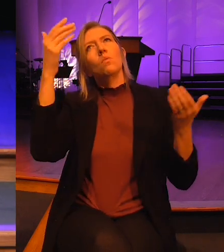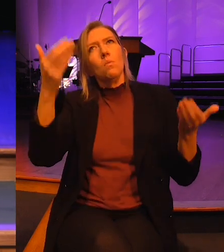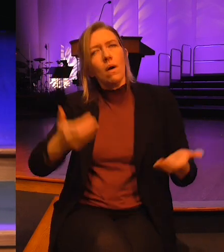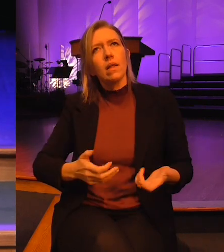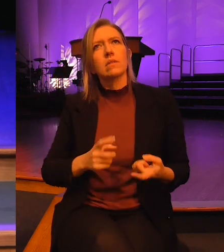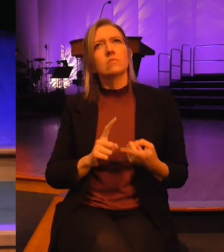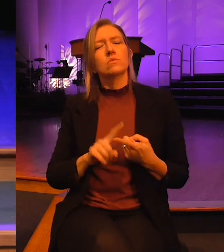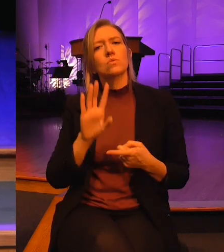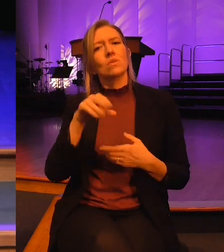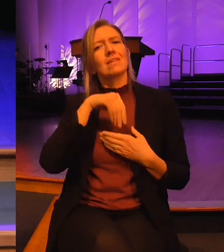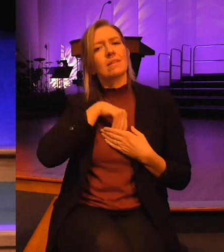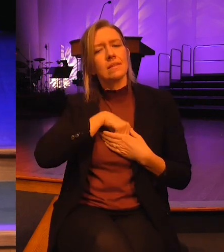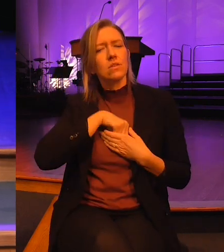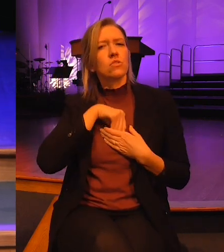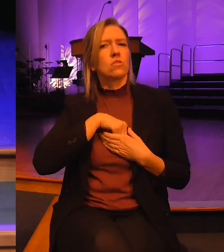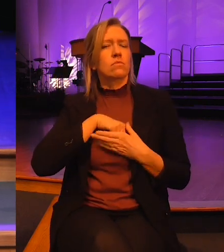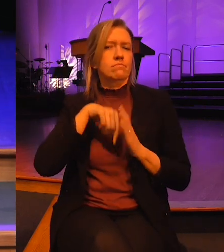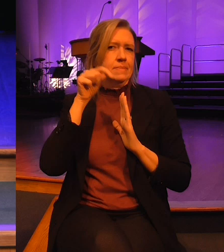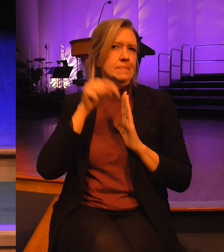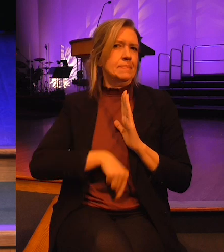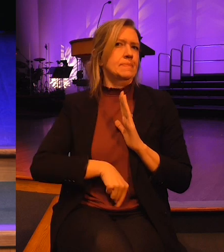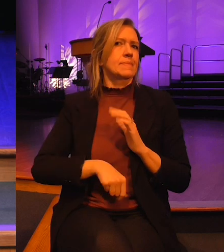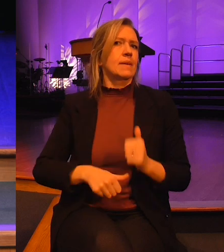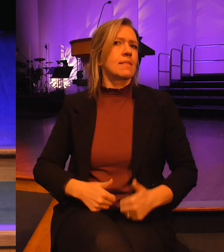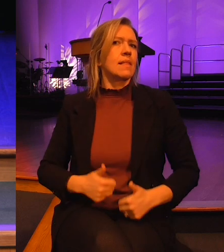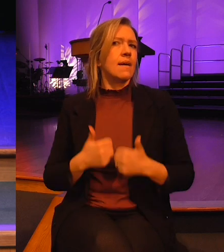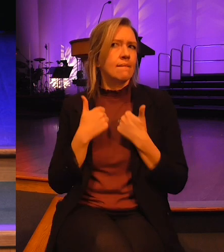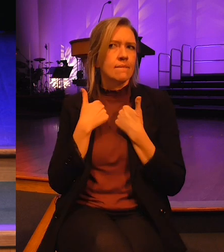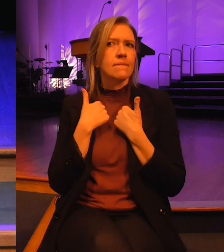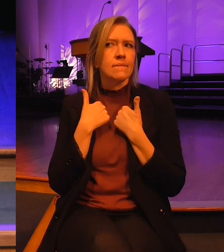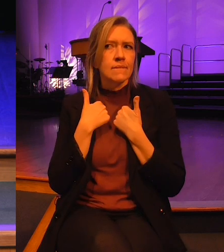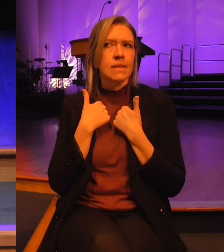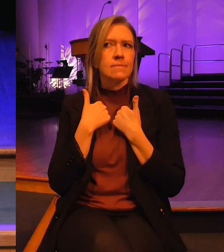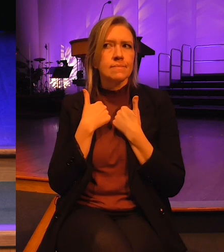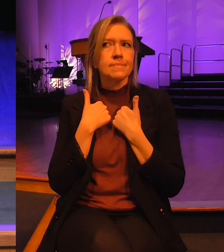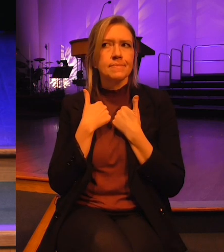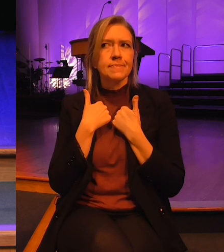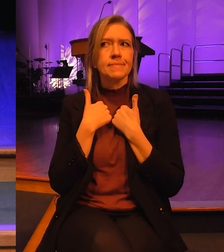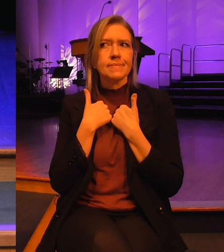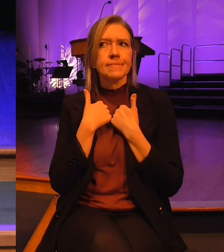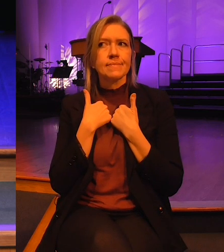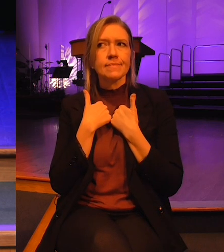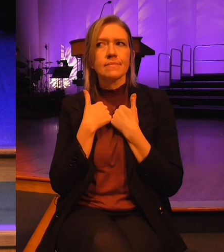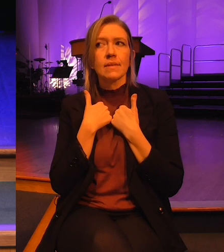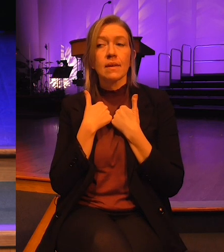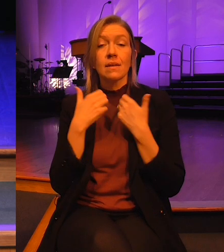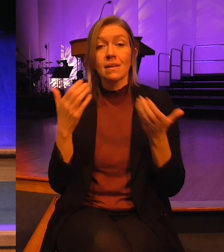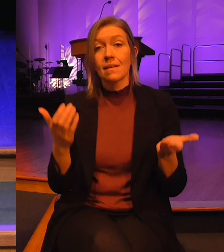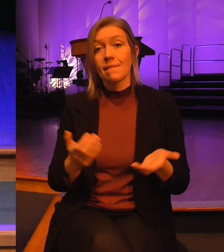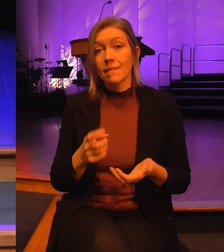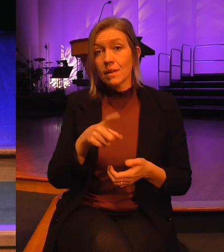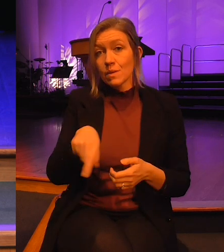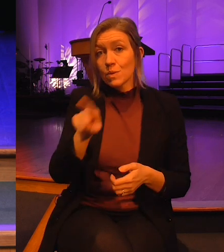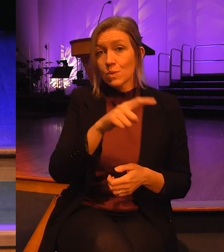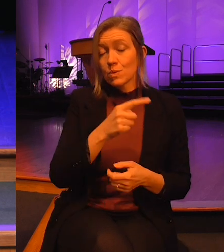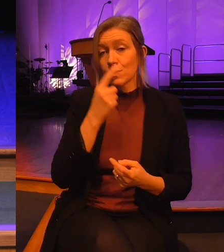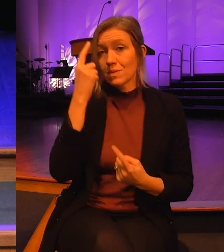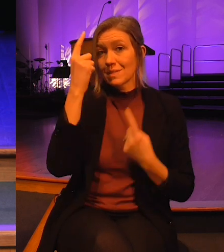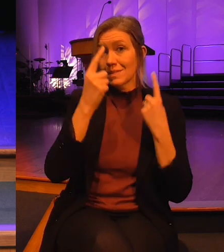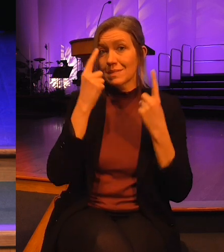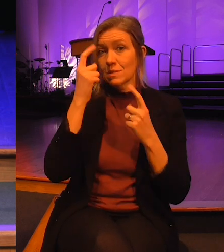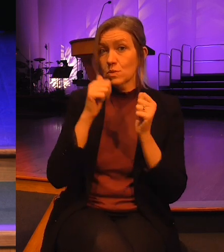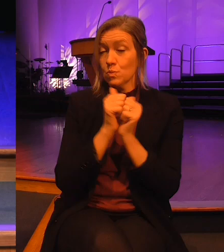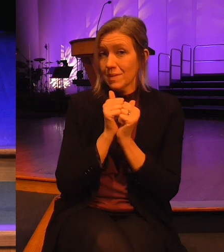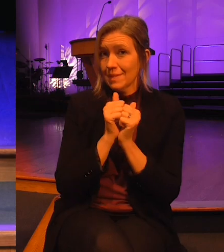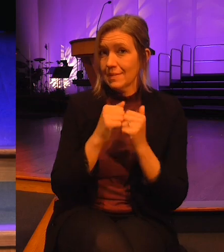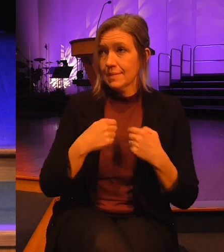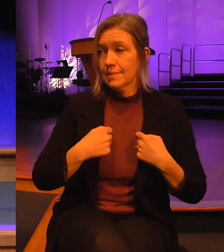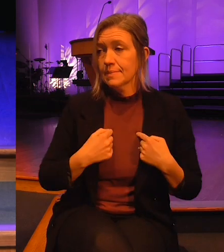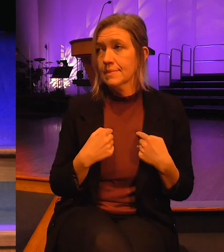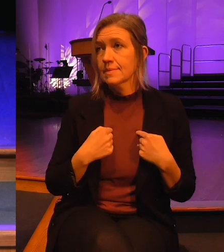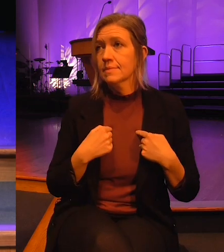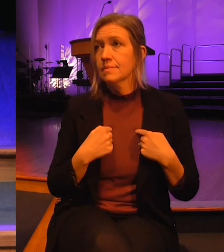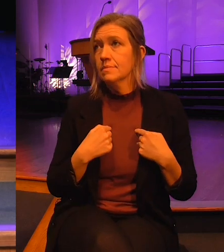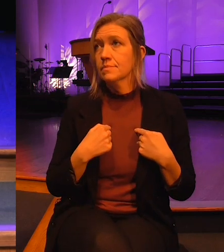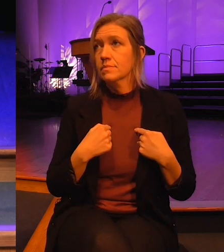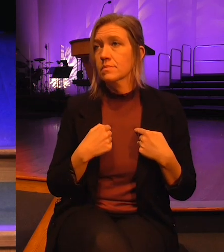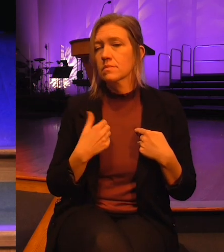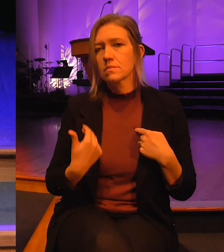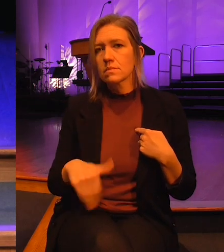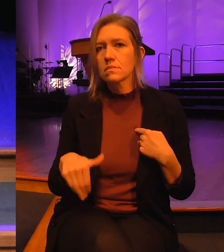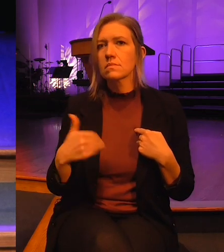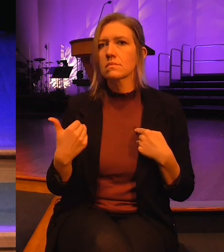vida interior y te invito a considerar conmigo que hay una sabiduría tan profunda y arraigada